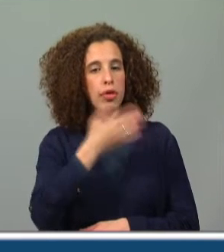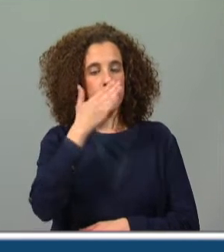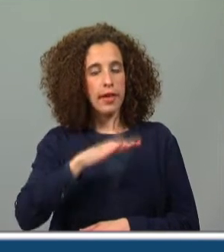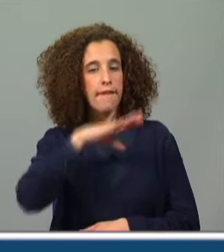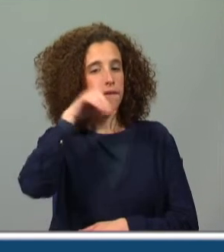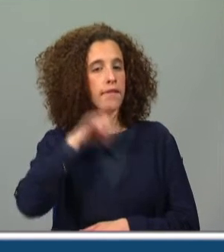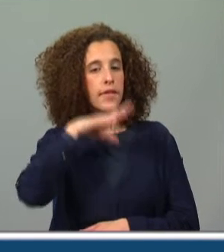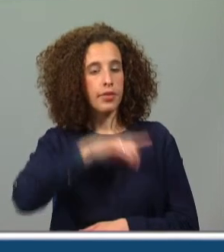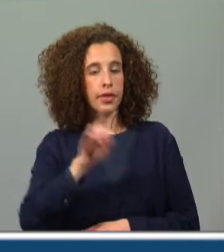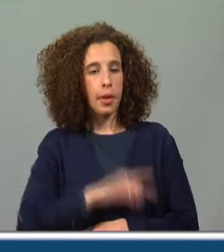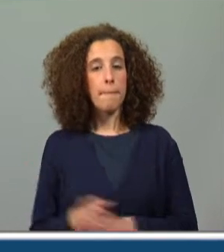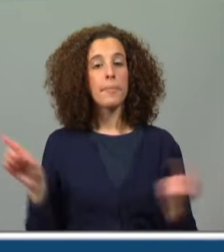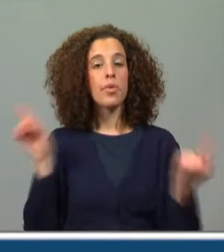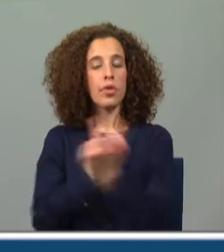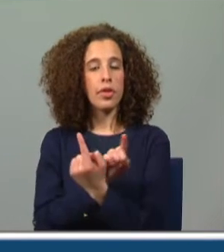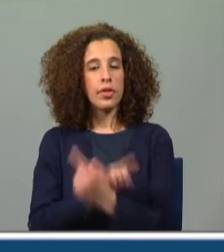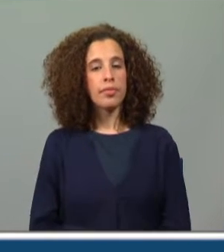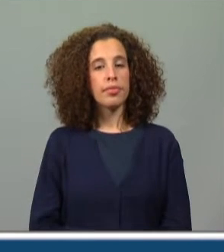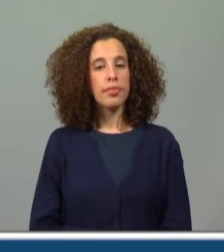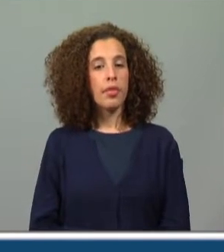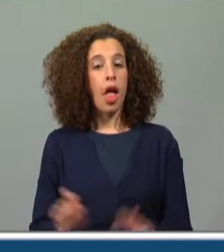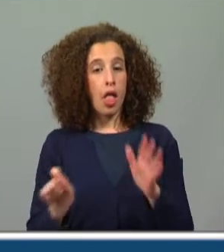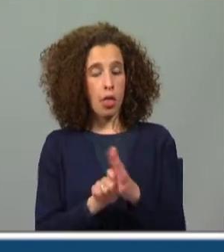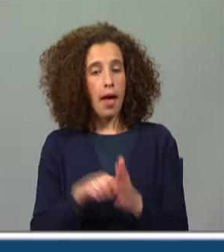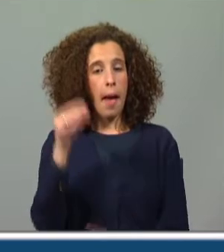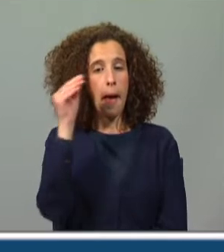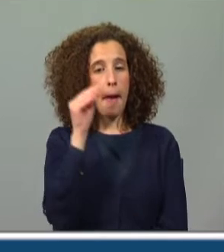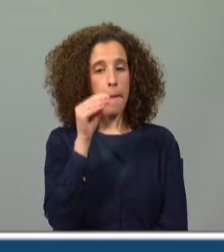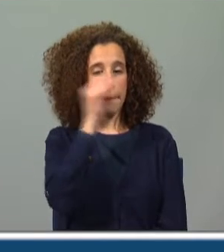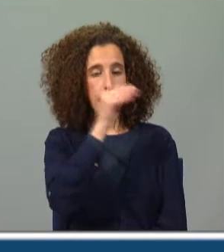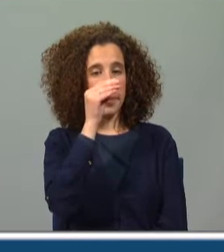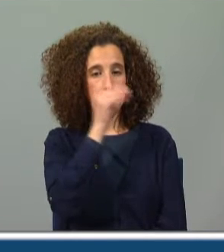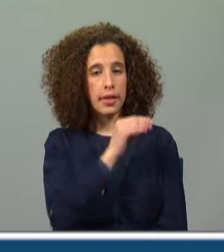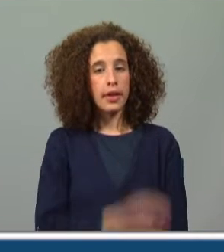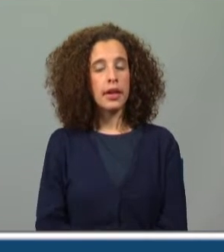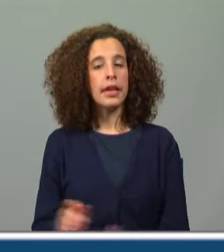sua filha pelo contrário denunciar mentira e Castiga à menina obrigando a 相反，你的女兒譴責撒謊和懲罰女孩，強迫她